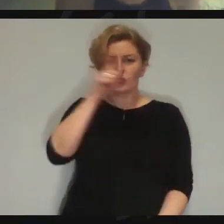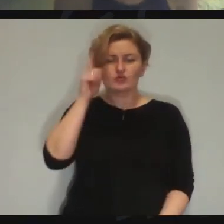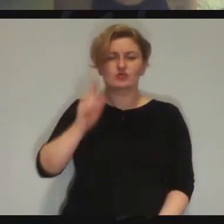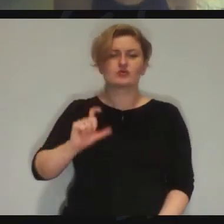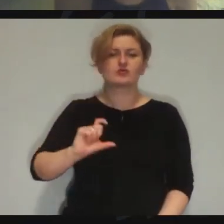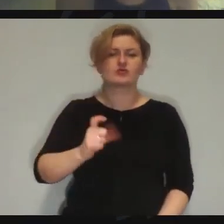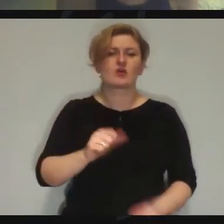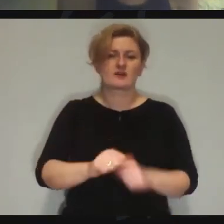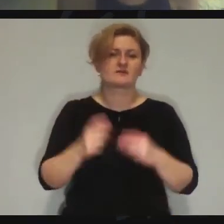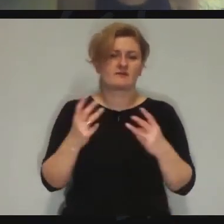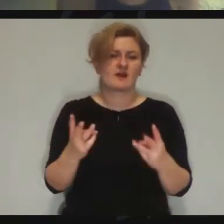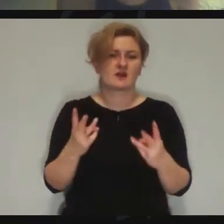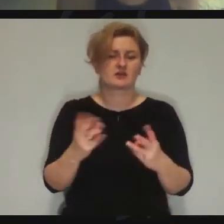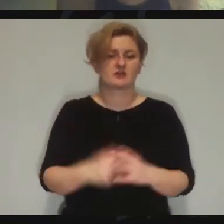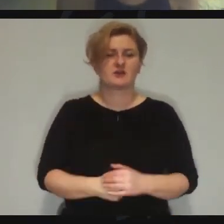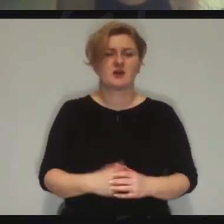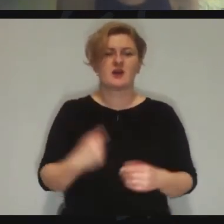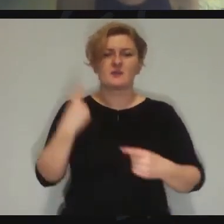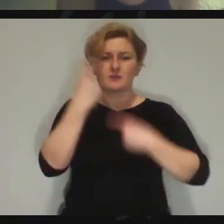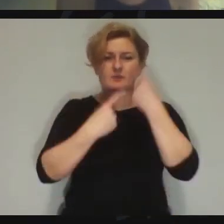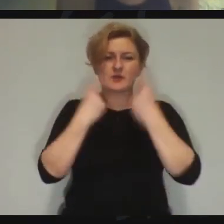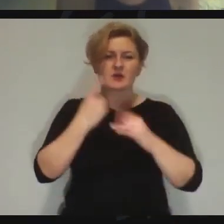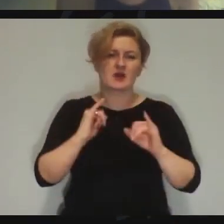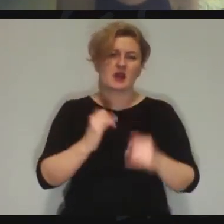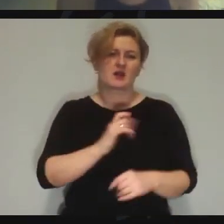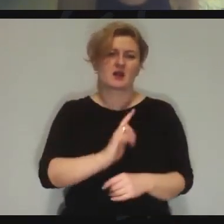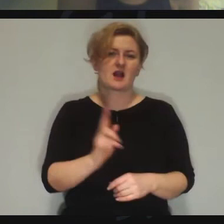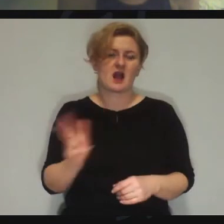Myślę, że podobnie jest w każdej dziedzinie.